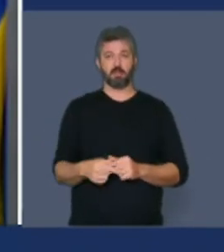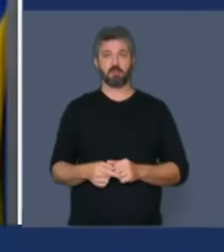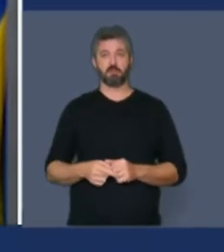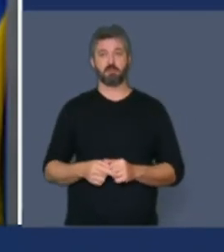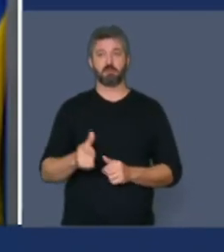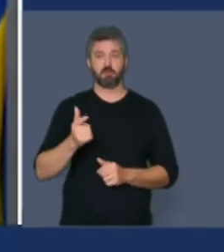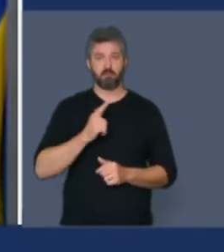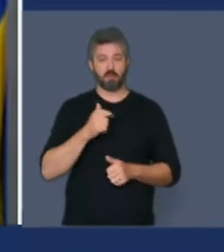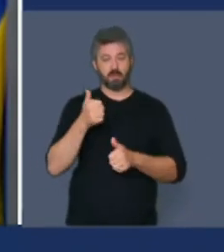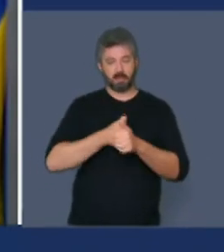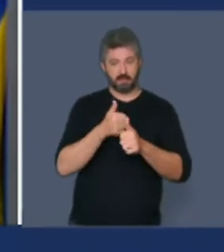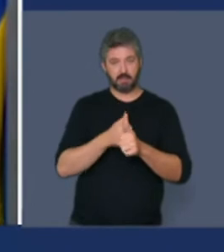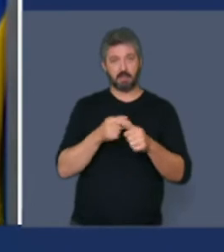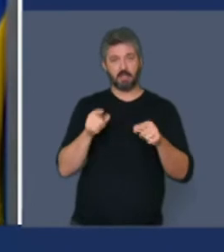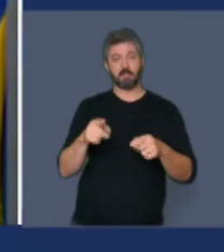COMBATE É IMPUNIDADE, É CORRUPÇÃO E FARÁO BRASIL